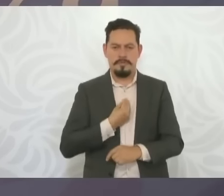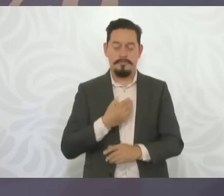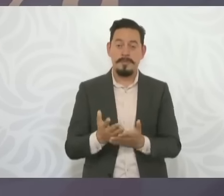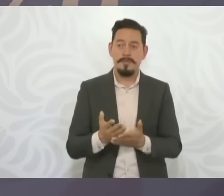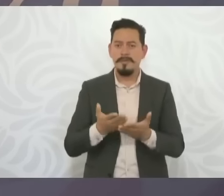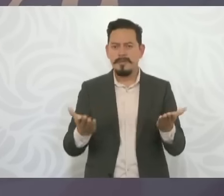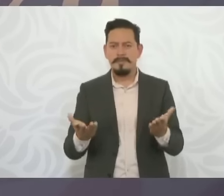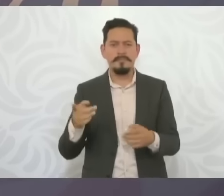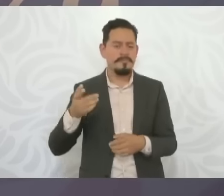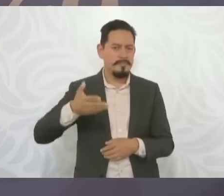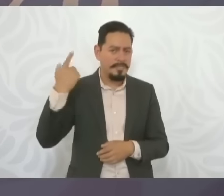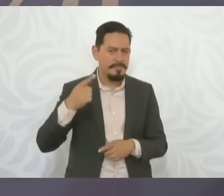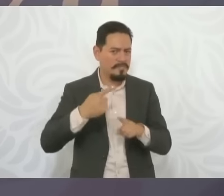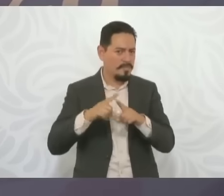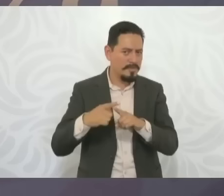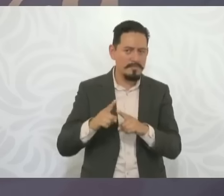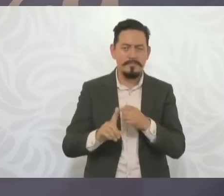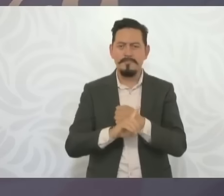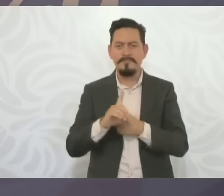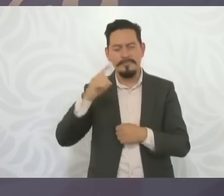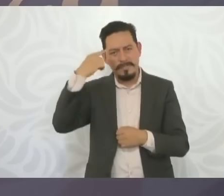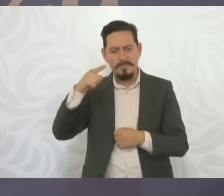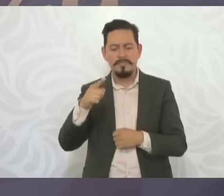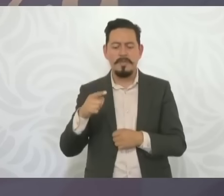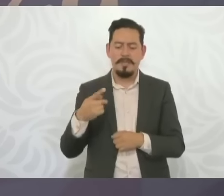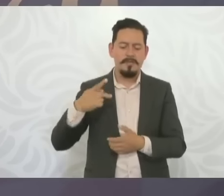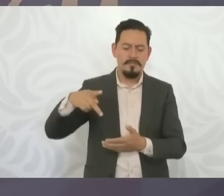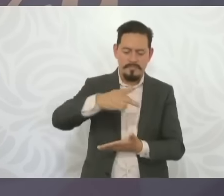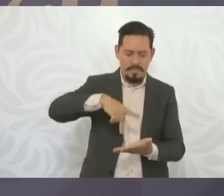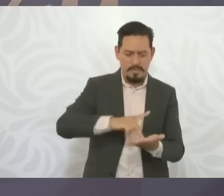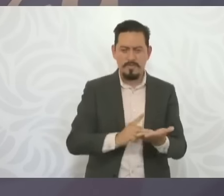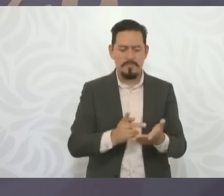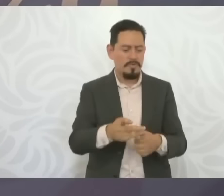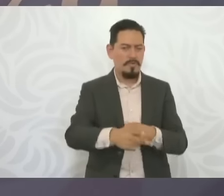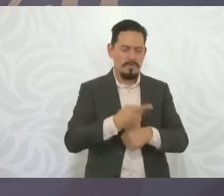modelo corporativo privatizador y devolverle al pueblo de México su empresa petrolera.